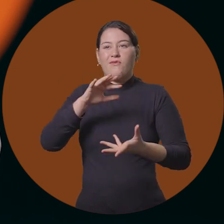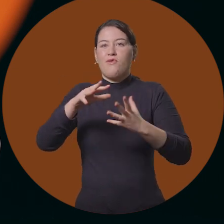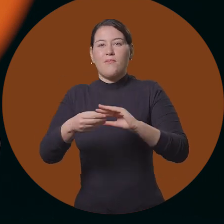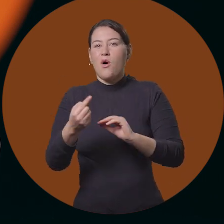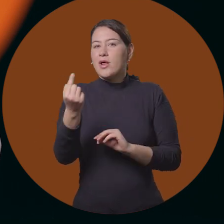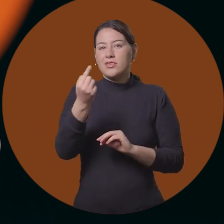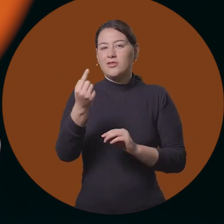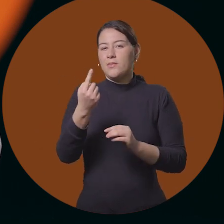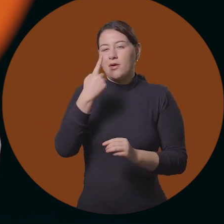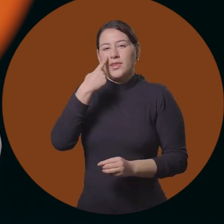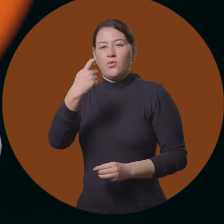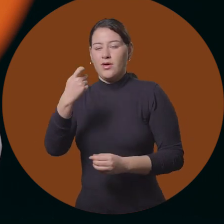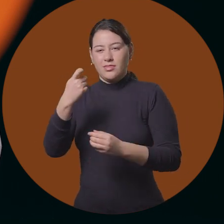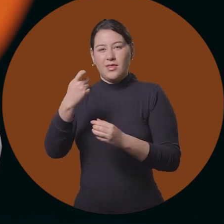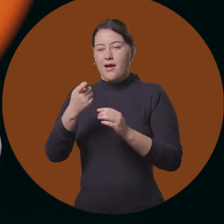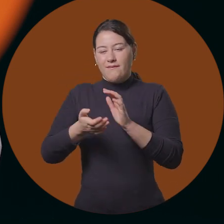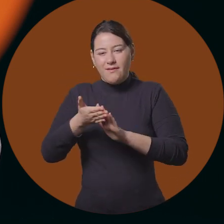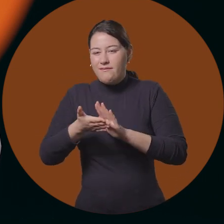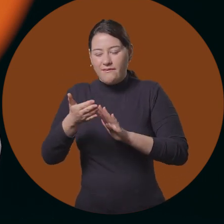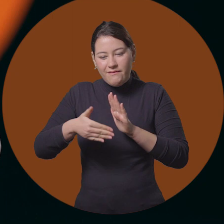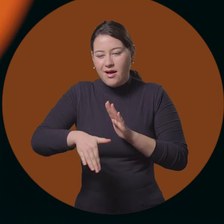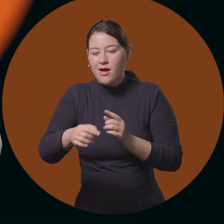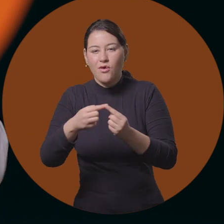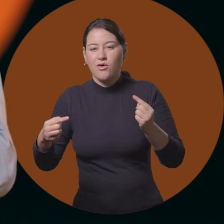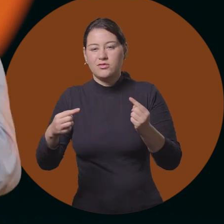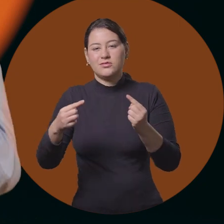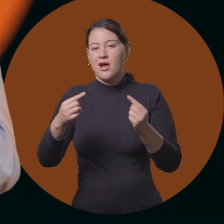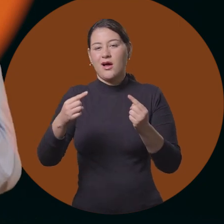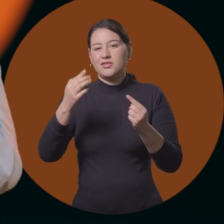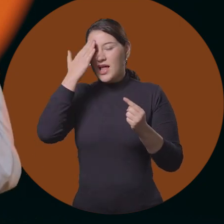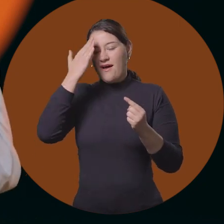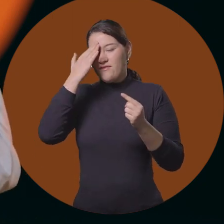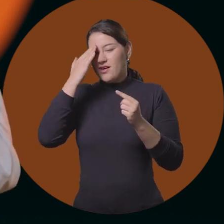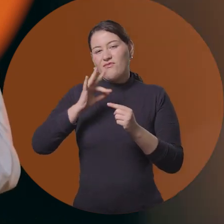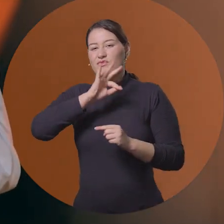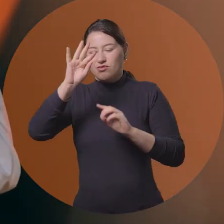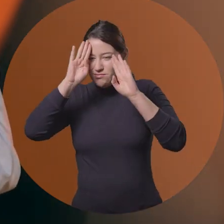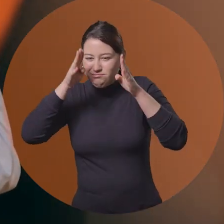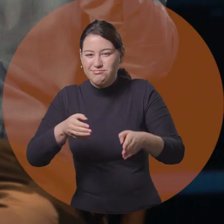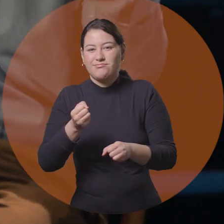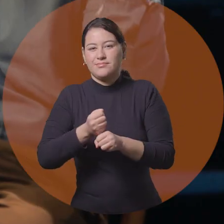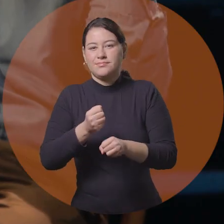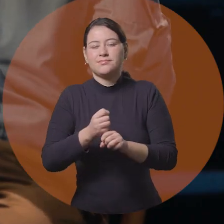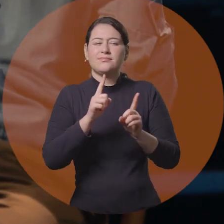pero una intuición que te define después cosas que haces por décadas. Me quedé pensando también en, no sé qué edad tenías